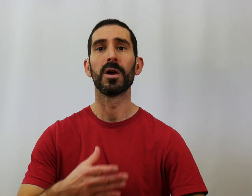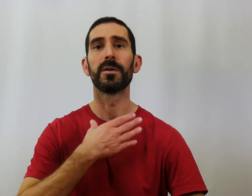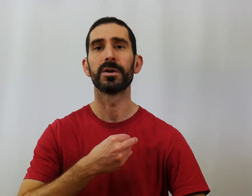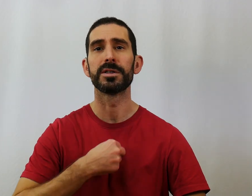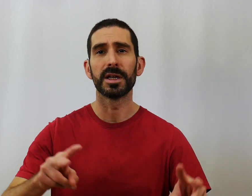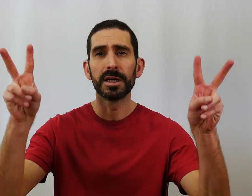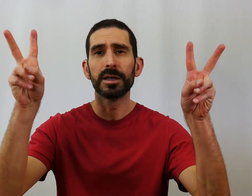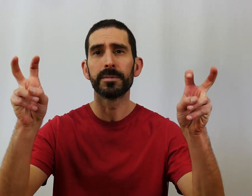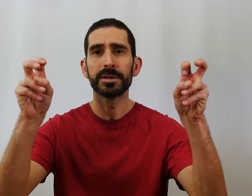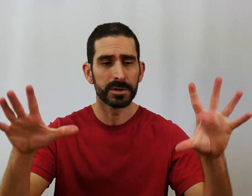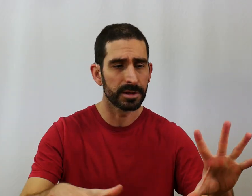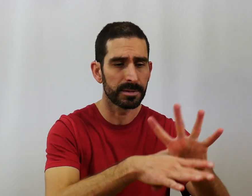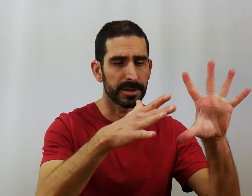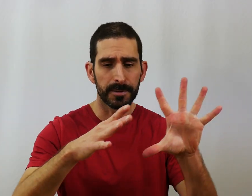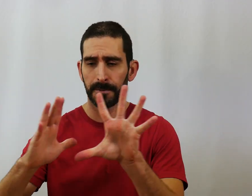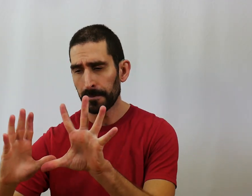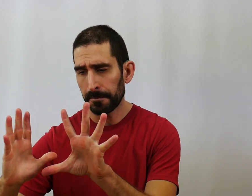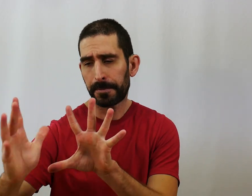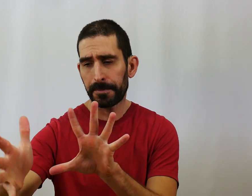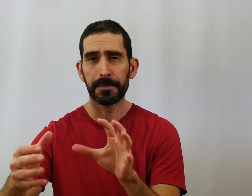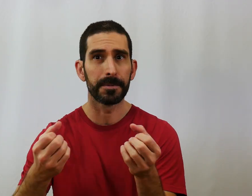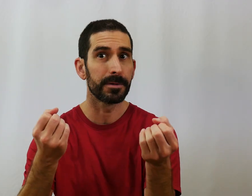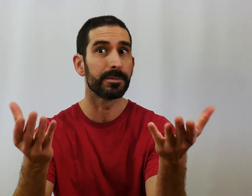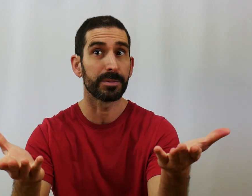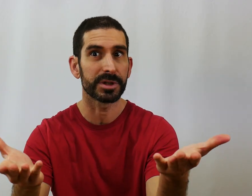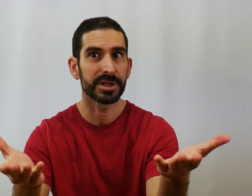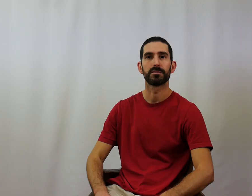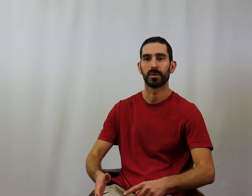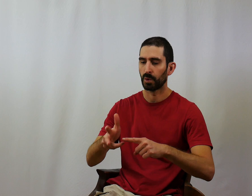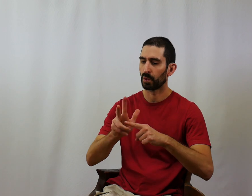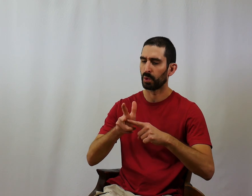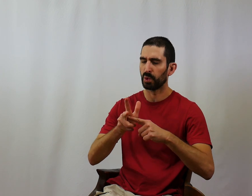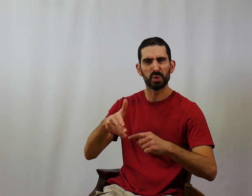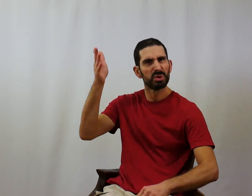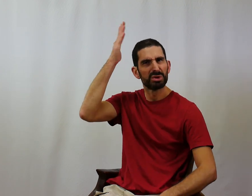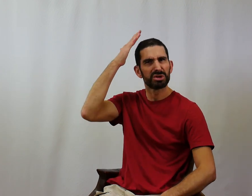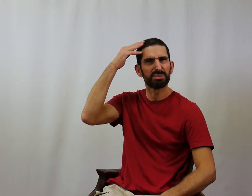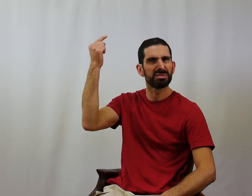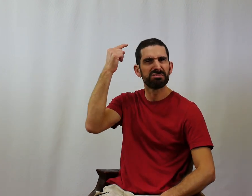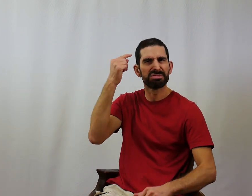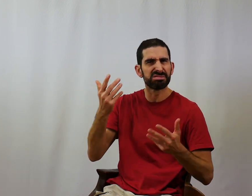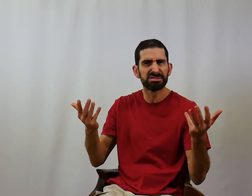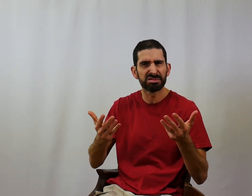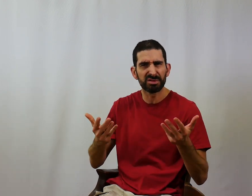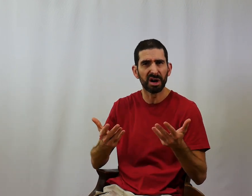Voici ma proposition d'expression imagée en LSF. Un chapeau de roue, c'est quoi ?